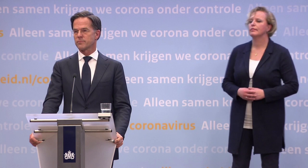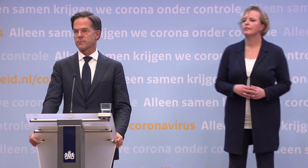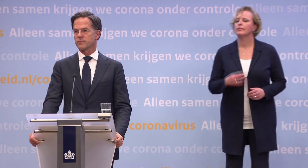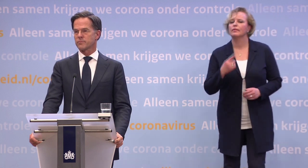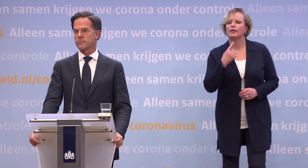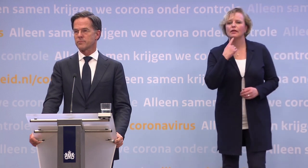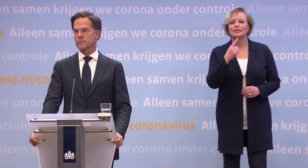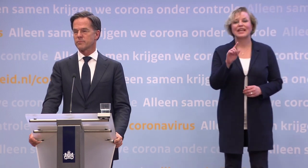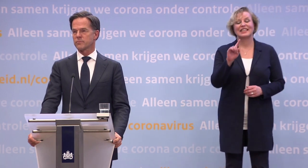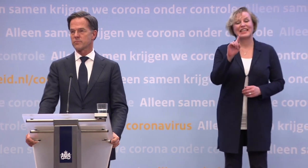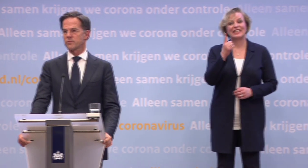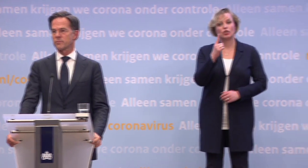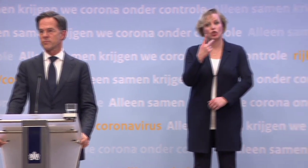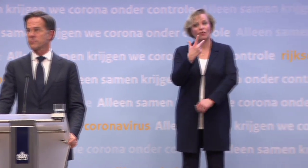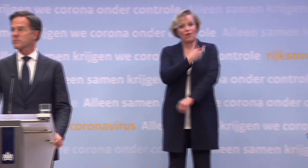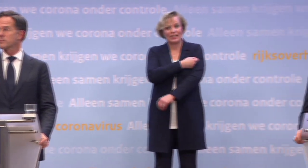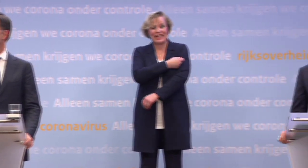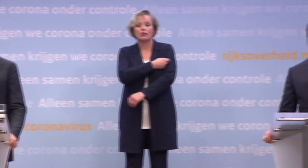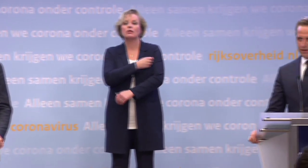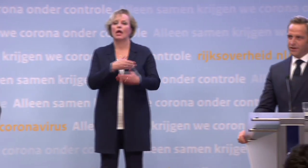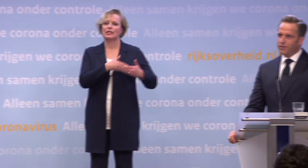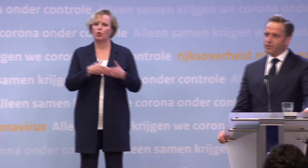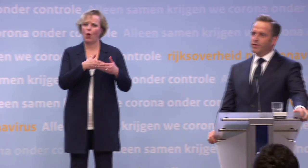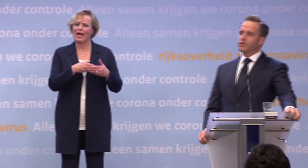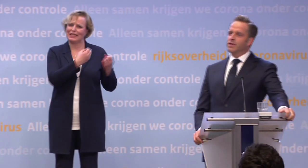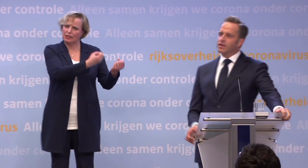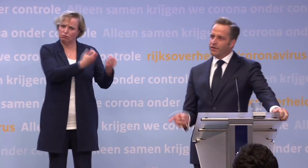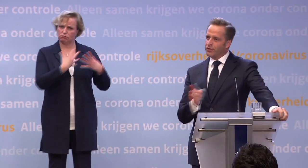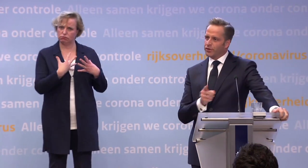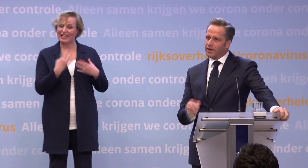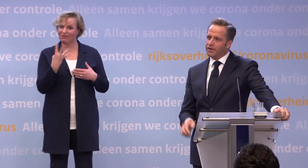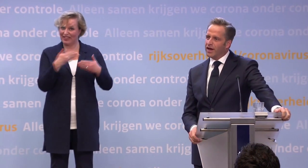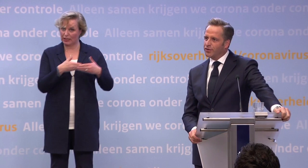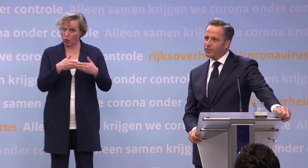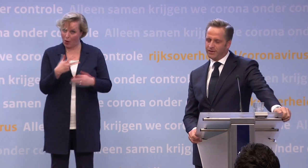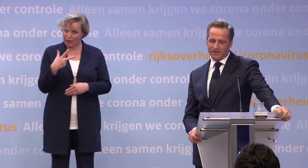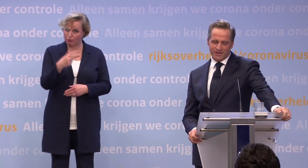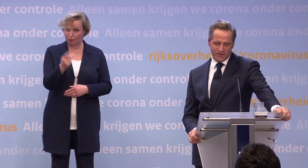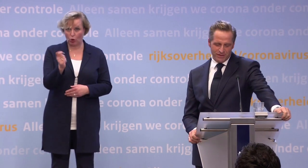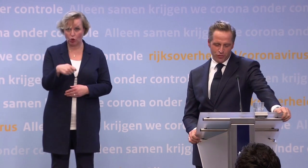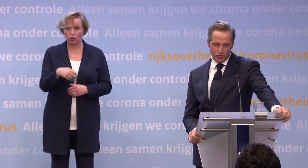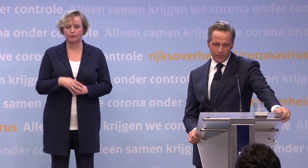Halen we de datum van 4 januari dan wel om te beginnen met vaccineren? Misschien eerst even terug naar die datum die u noemt.